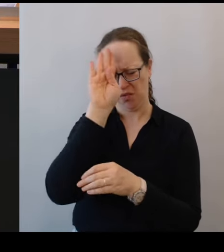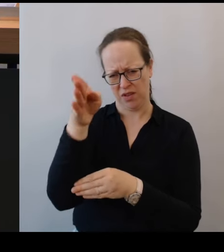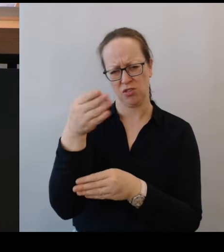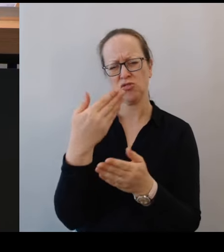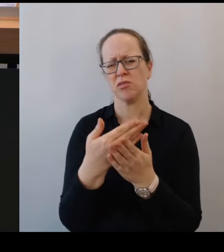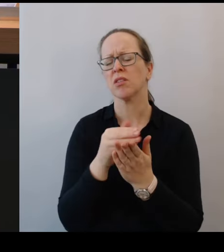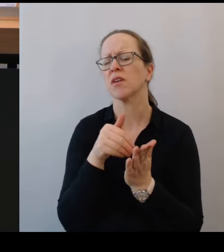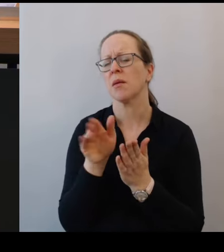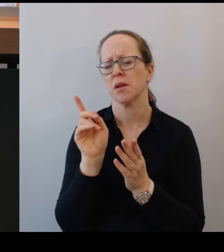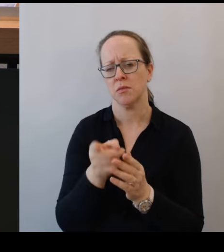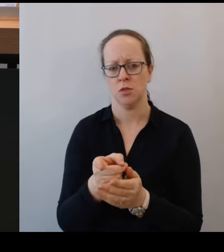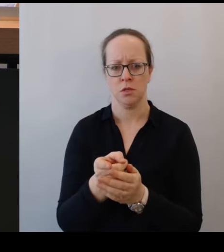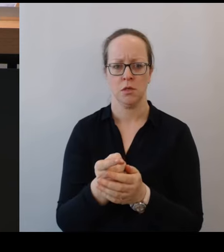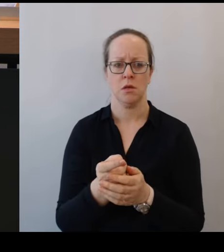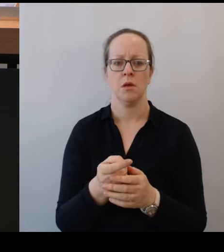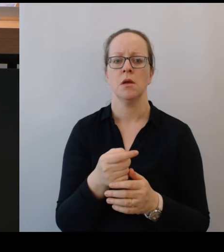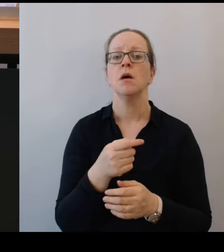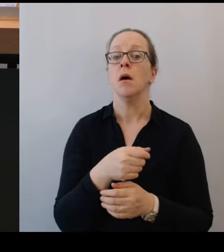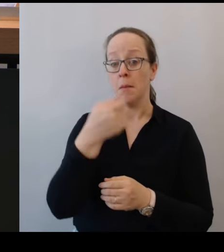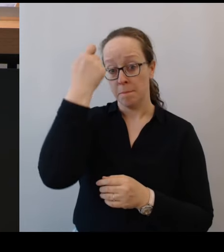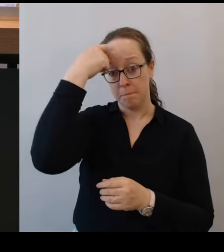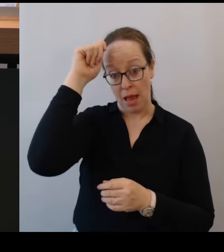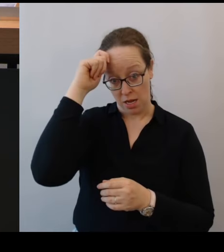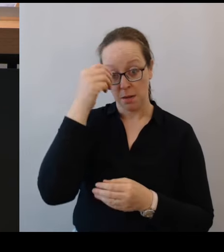eine professionelle Regierung, die längst schon gehandelt hat.